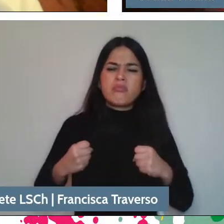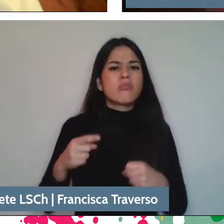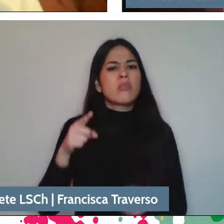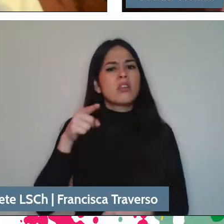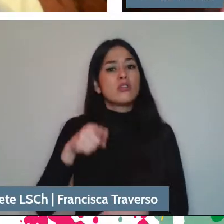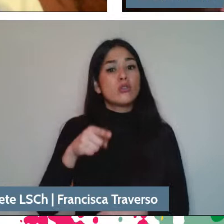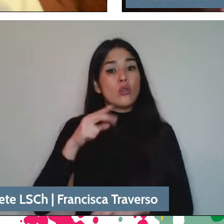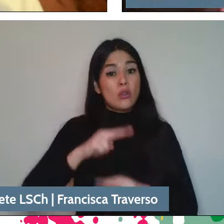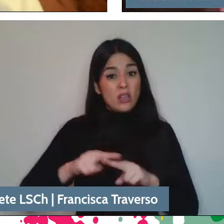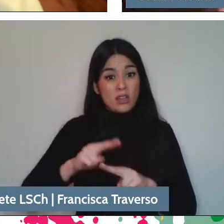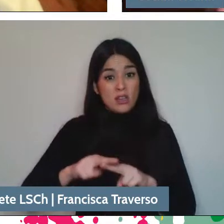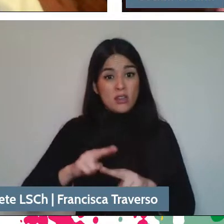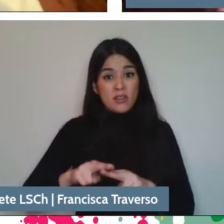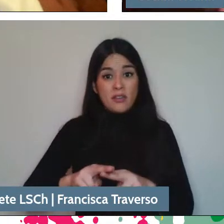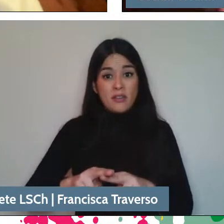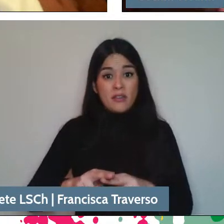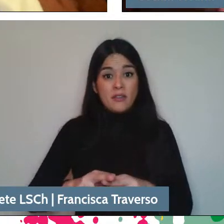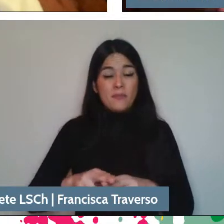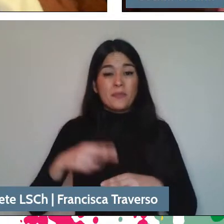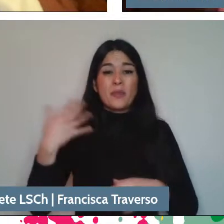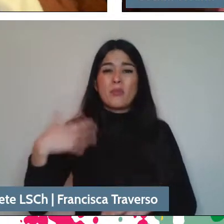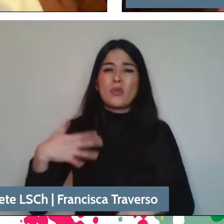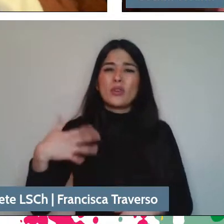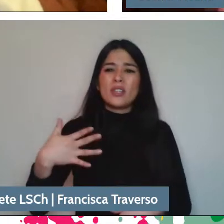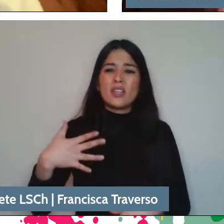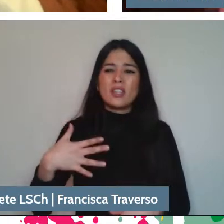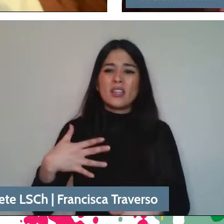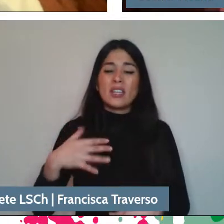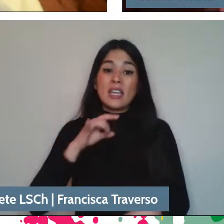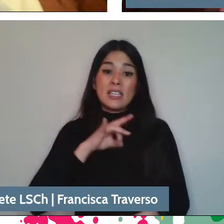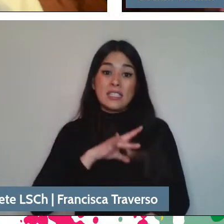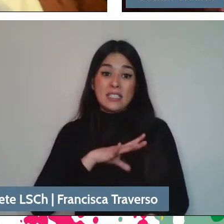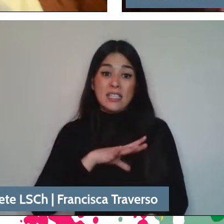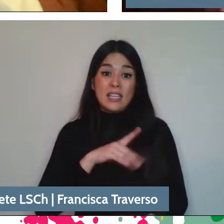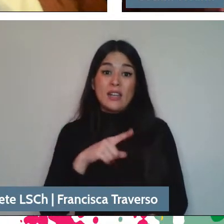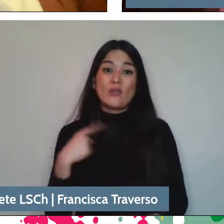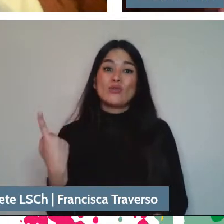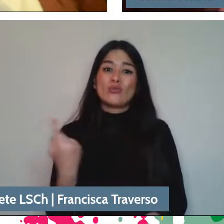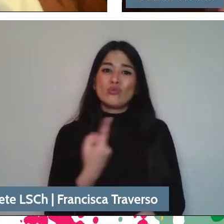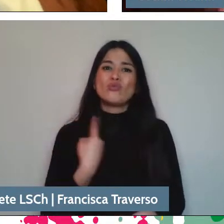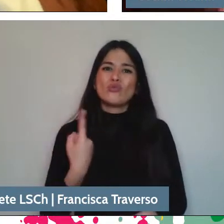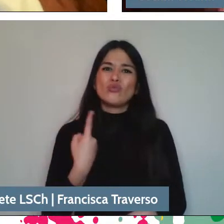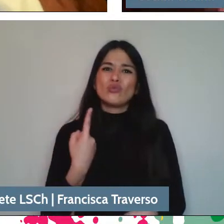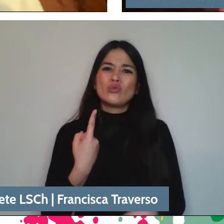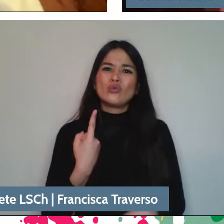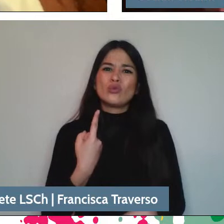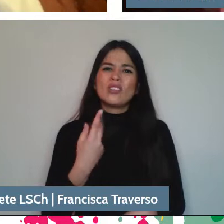Además, una cosa muy importante es que en Chile nosotros habíamos vivido una vida feliz